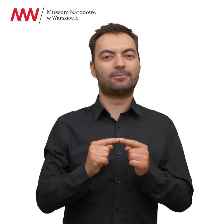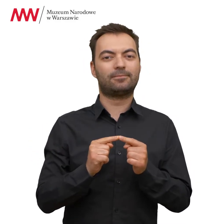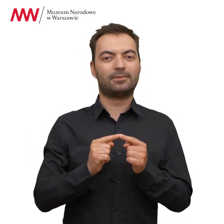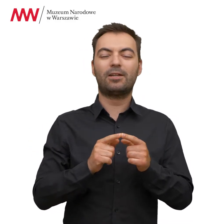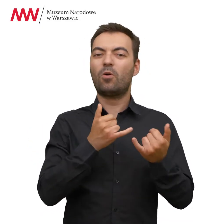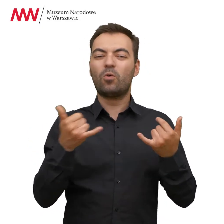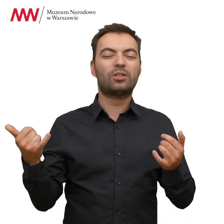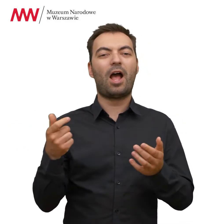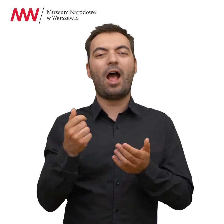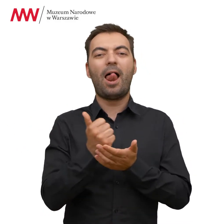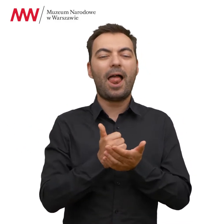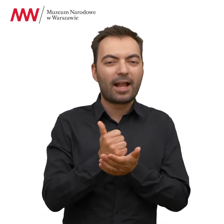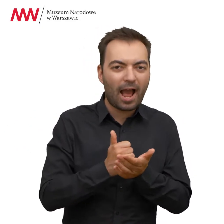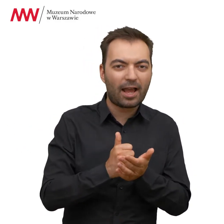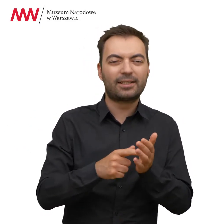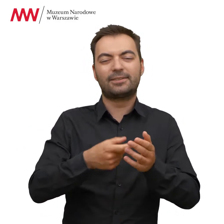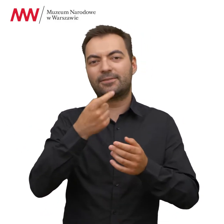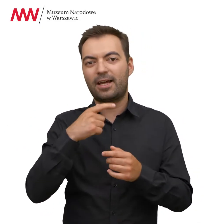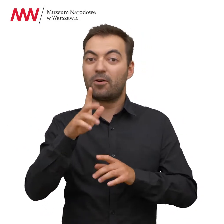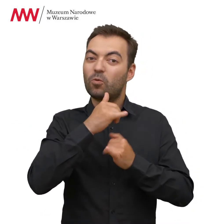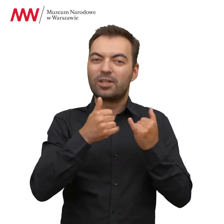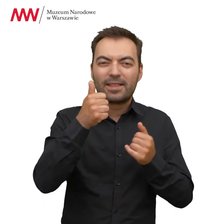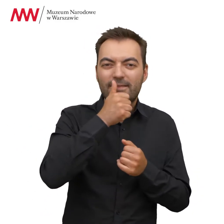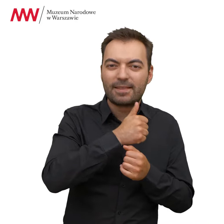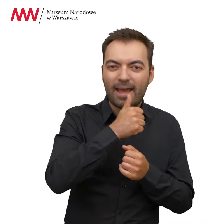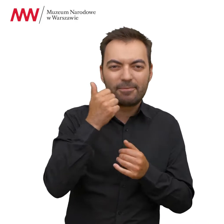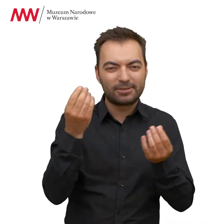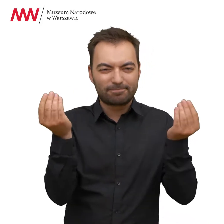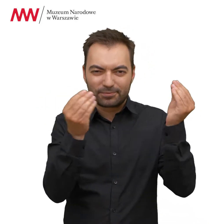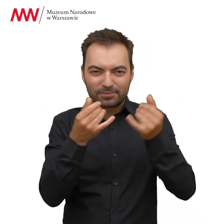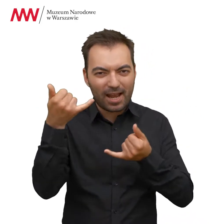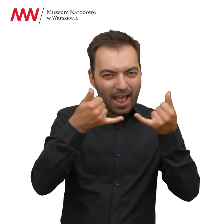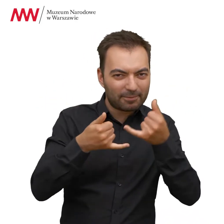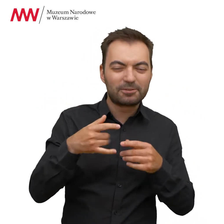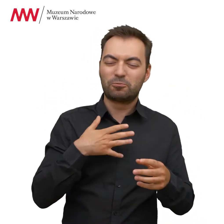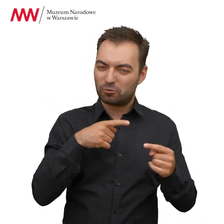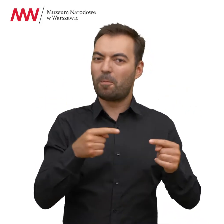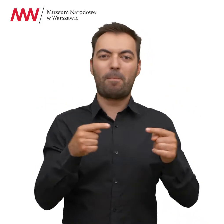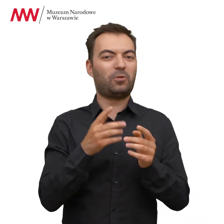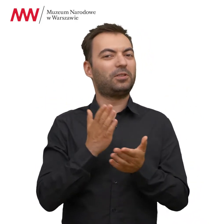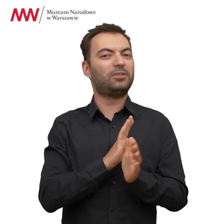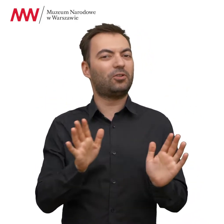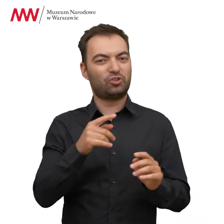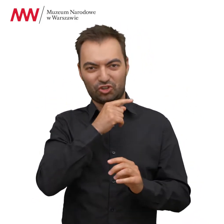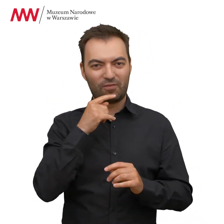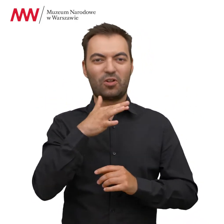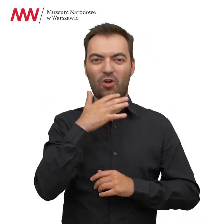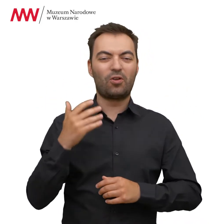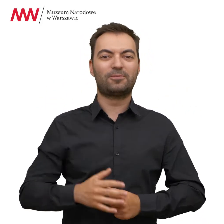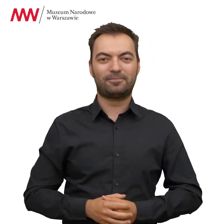do przechowywania medykamentów i tajemniczych ingrediencji.